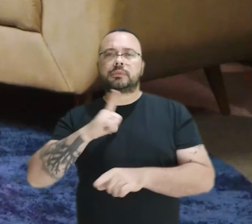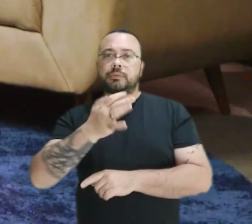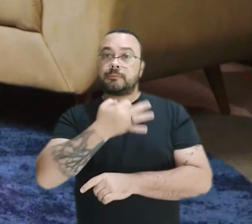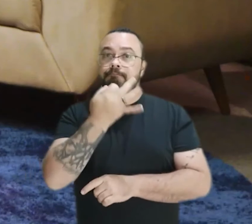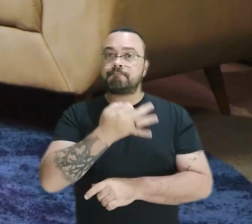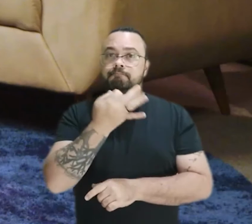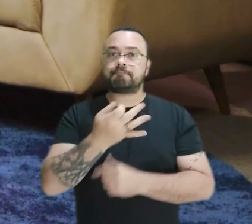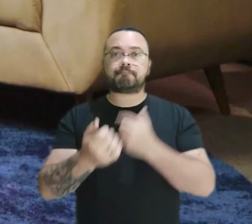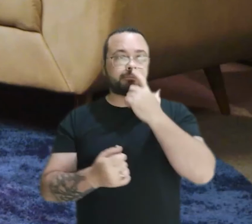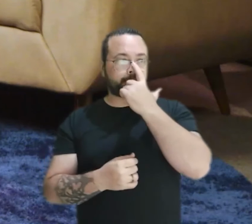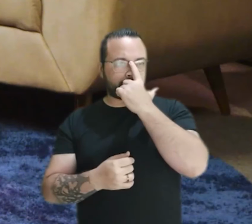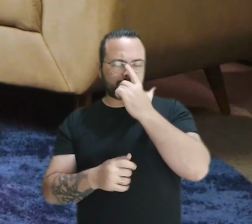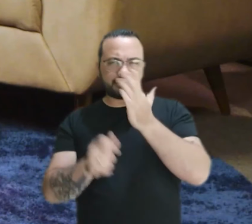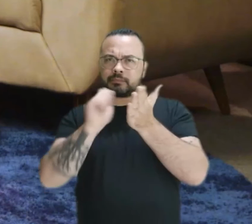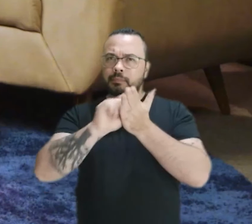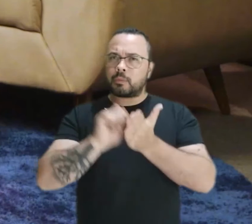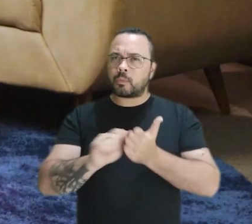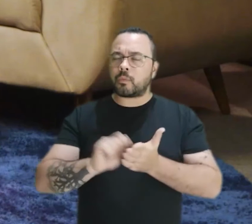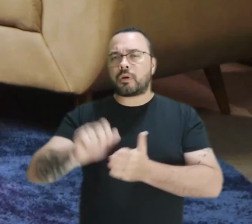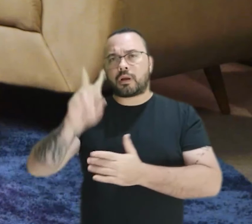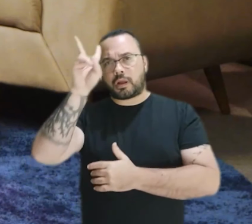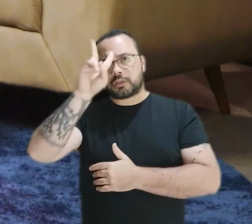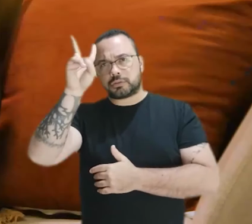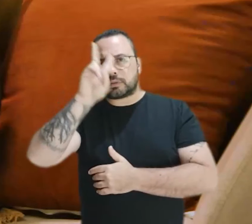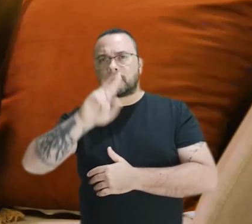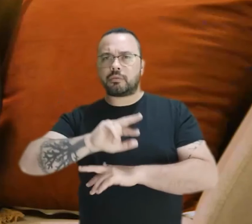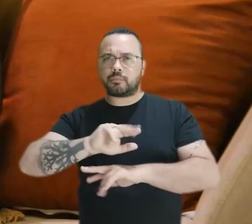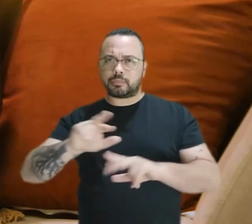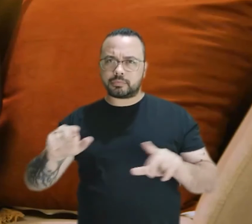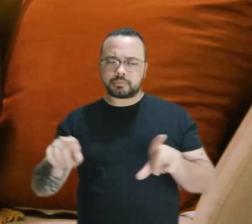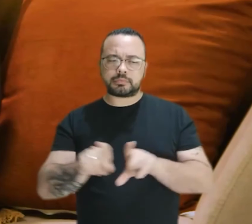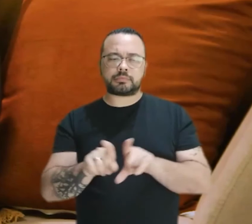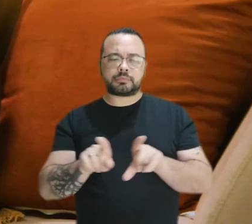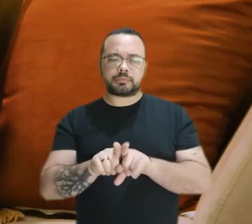E eu comecei a escrever contos, crônicas, partir um pouco pra esses lugares,